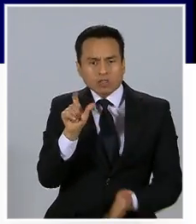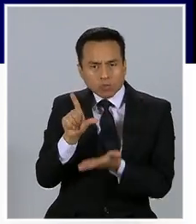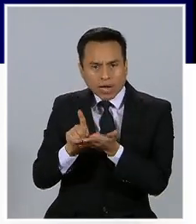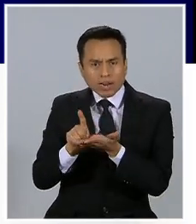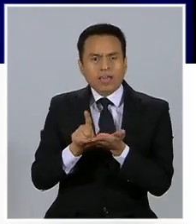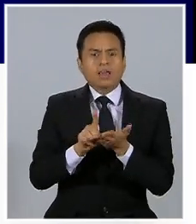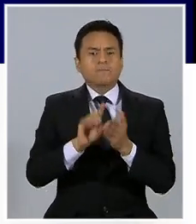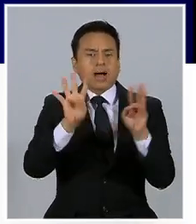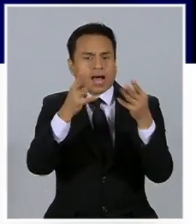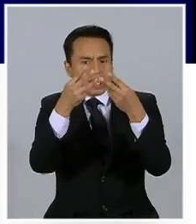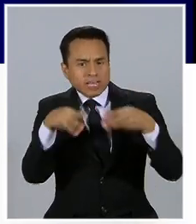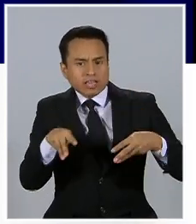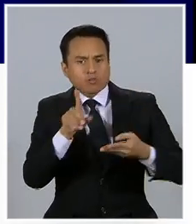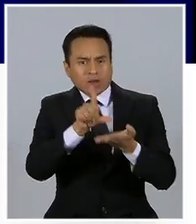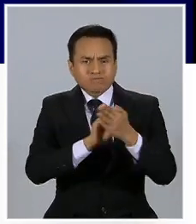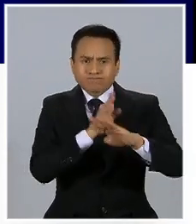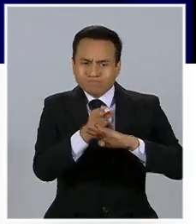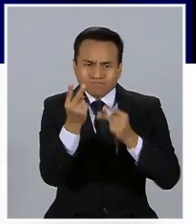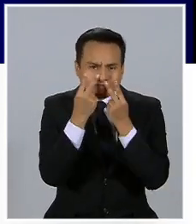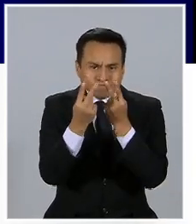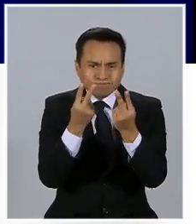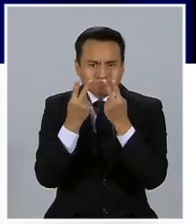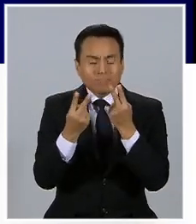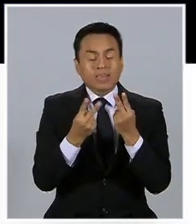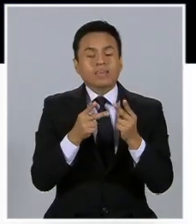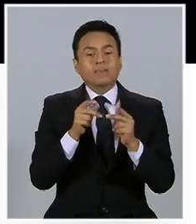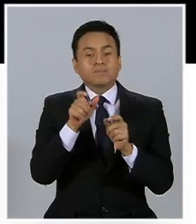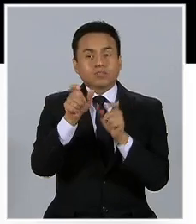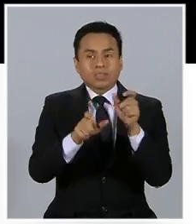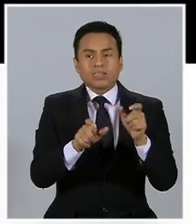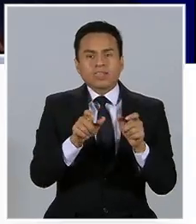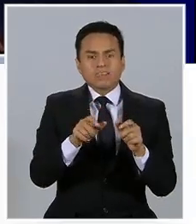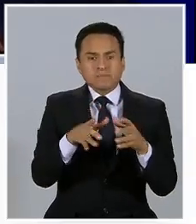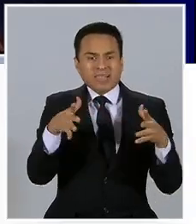magallanes además que lo que tenemos que hacer perseguir a los peces gordos a los narcos a los